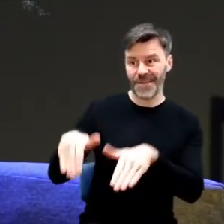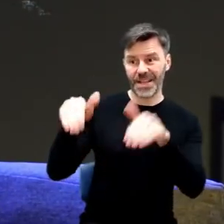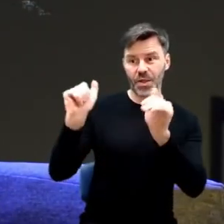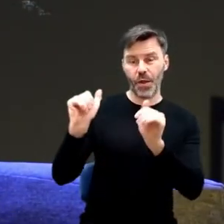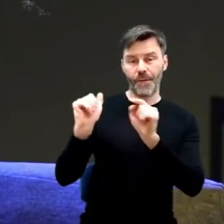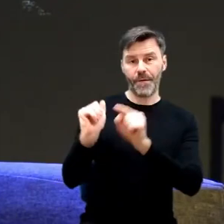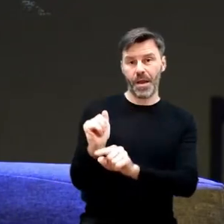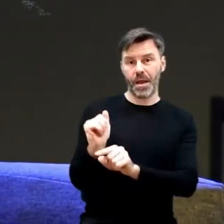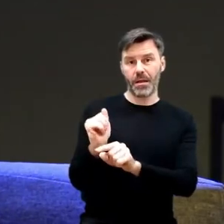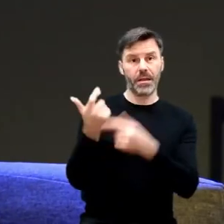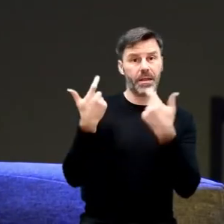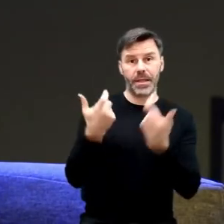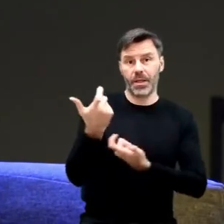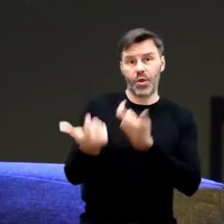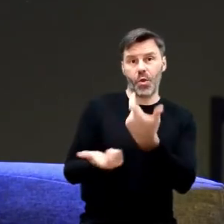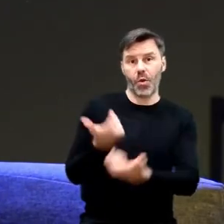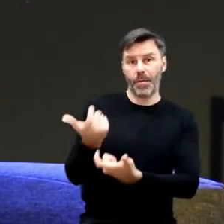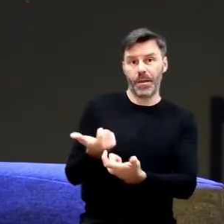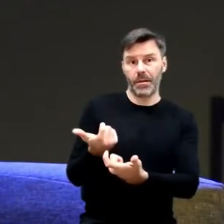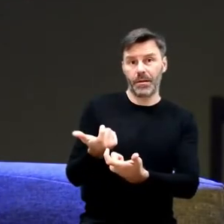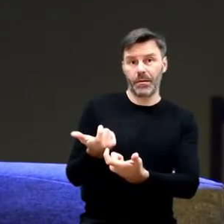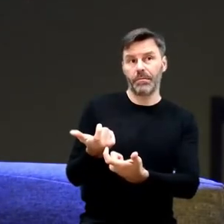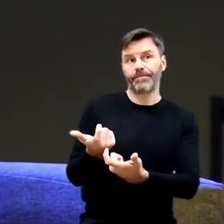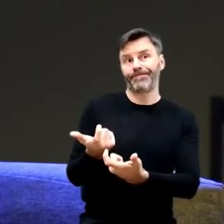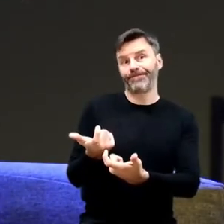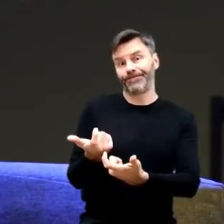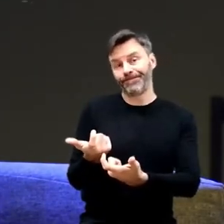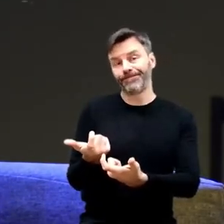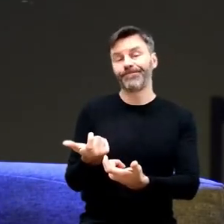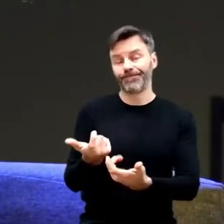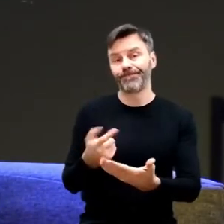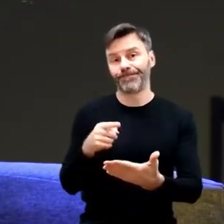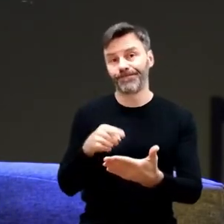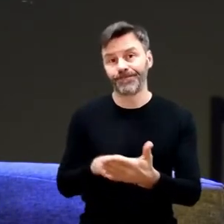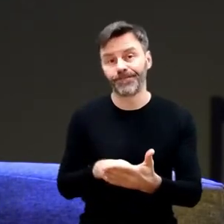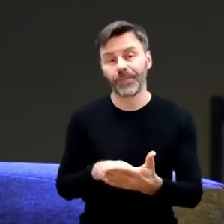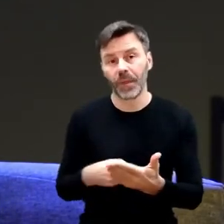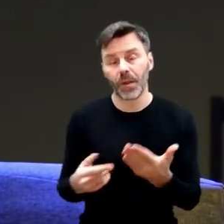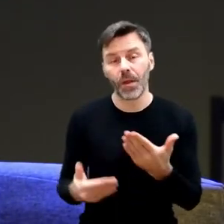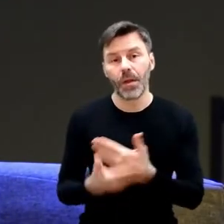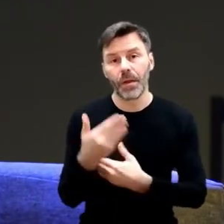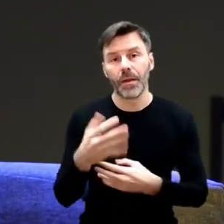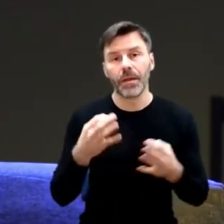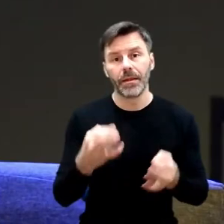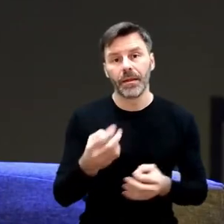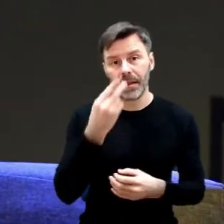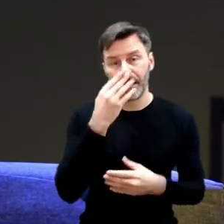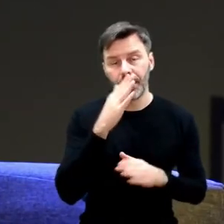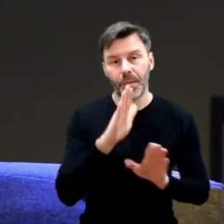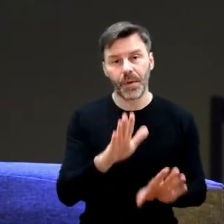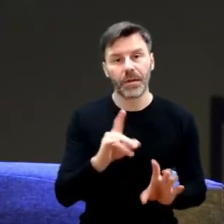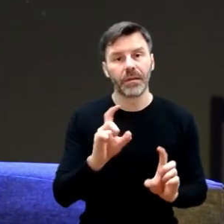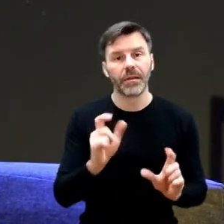doprowadziło do tego, że mamy jeden z najbardziej, już wręcz chyba w skali świata,